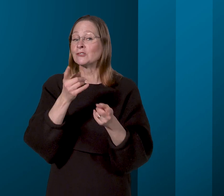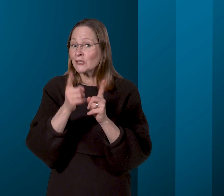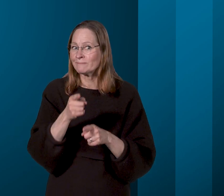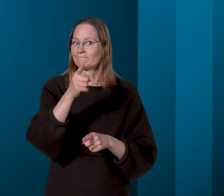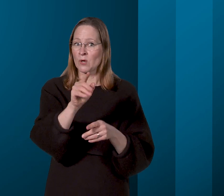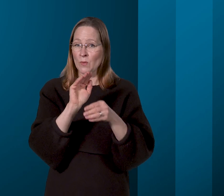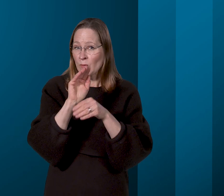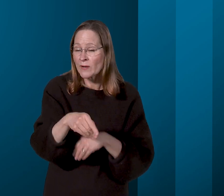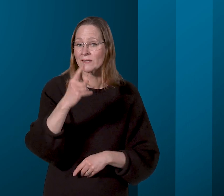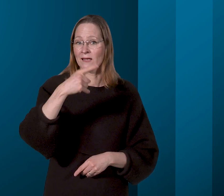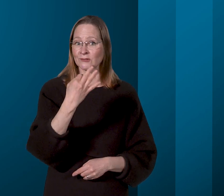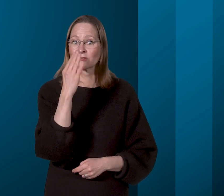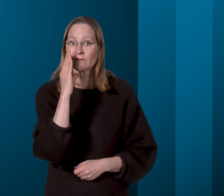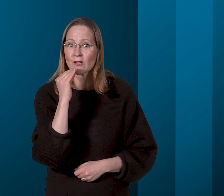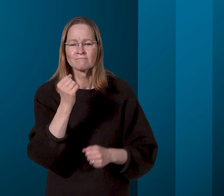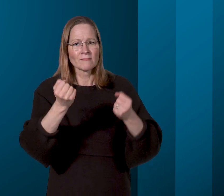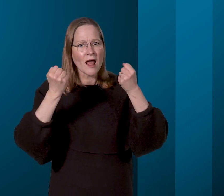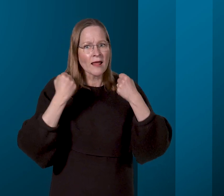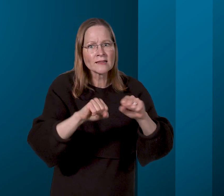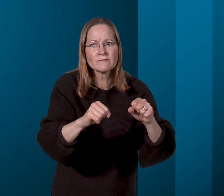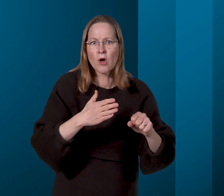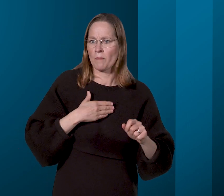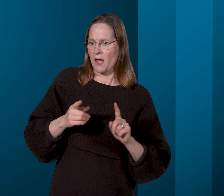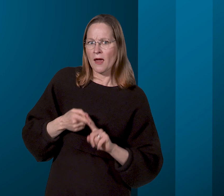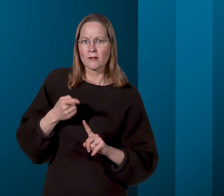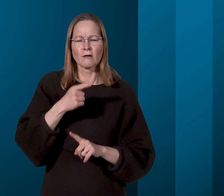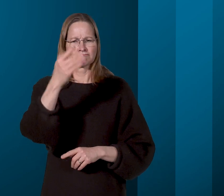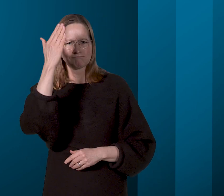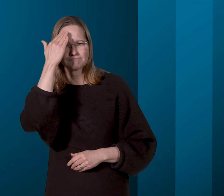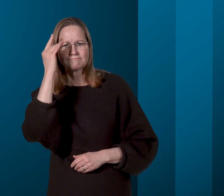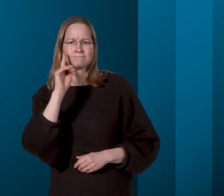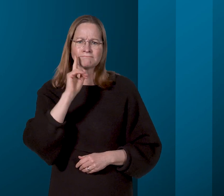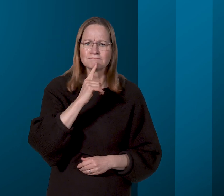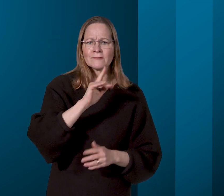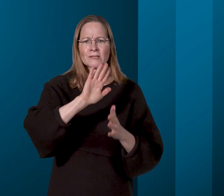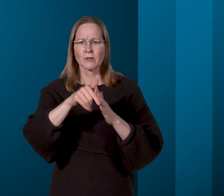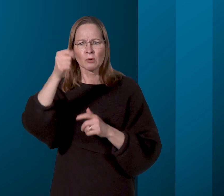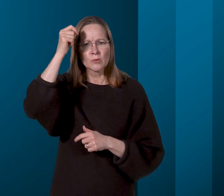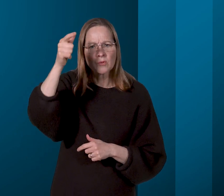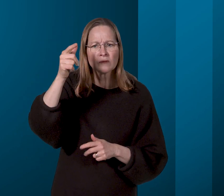Jos siis olet yli 18-vuotias, aktiivinen, oma-aloitteinen, - tunnet kuurojen ja viittomakielisten kulttuurin -